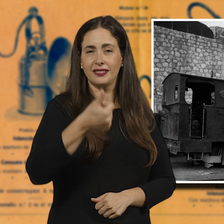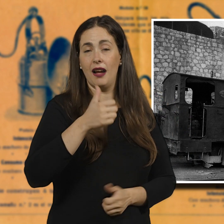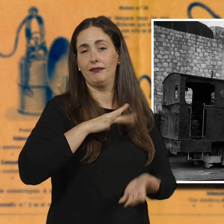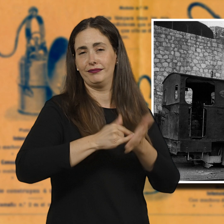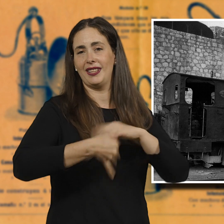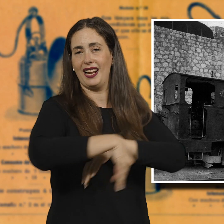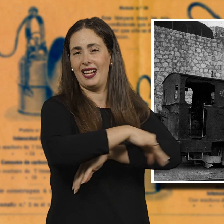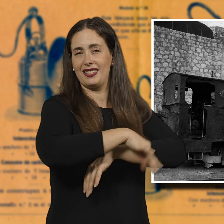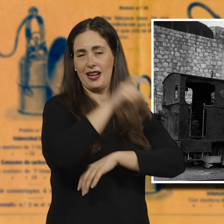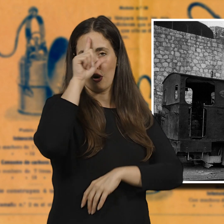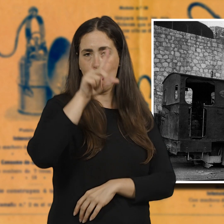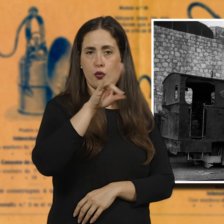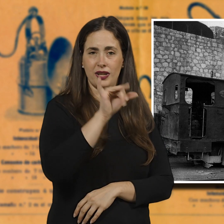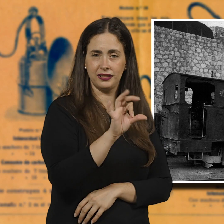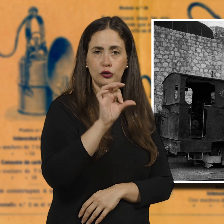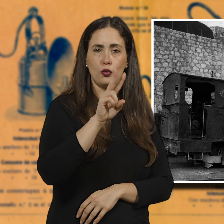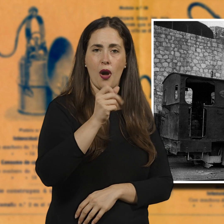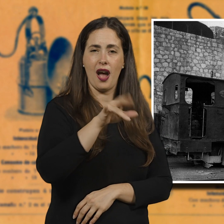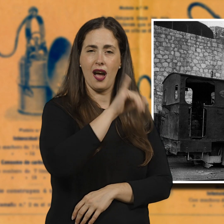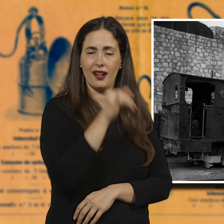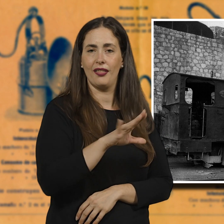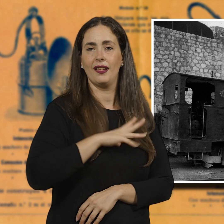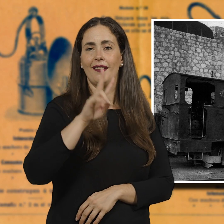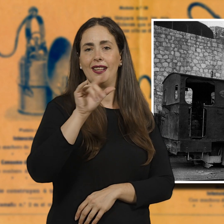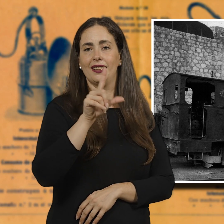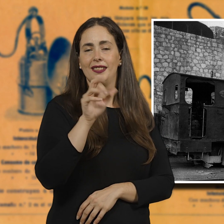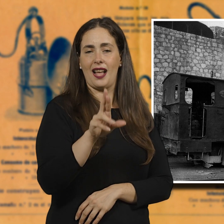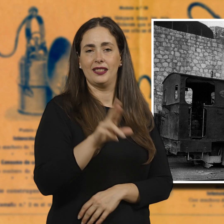de l’enginyer Luis Suárez del Villar.